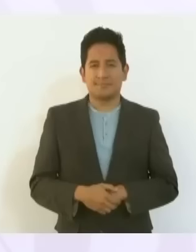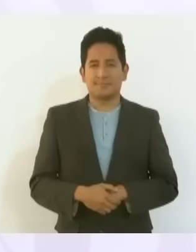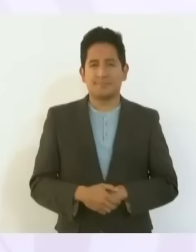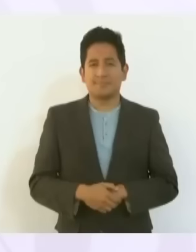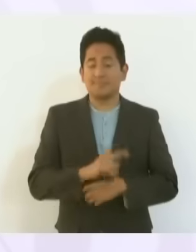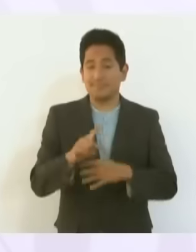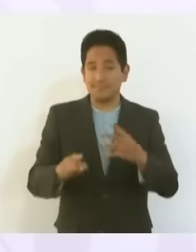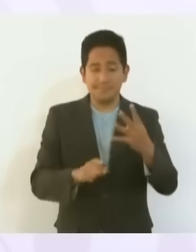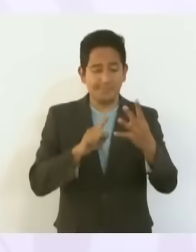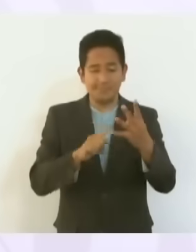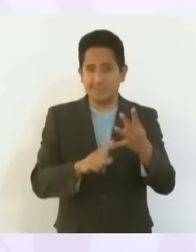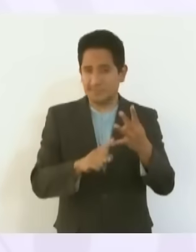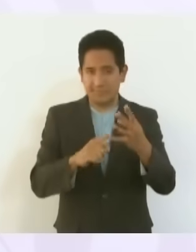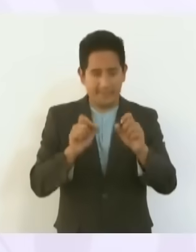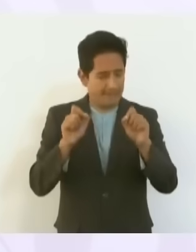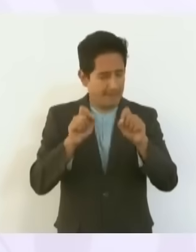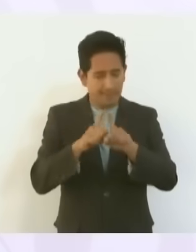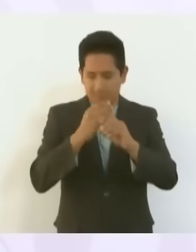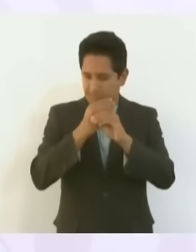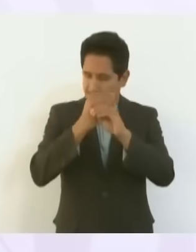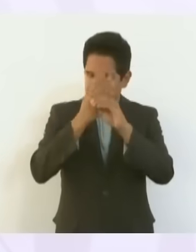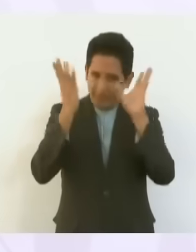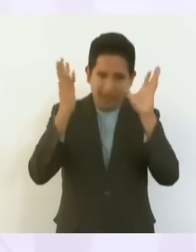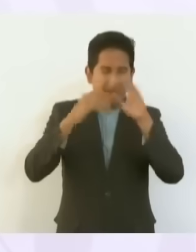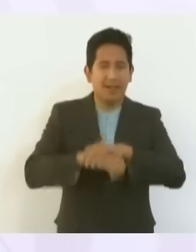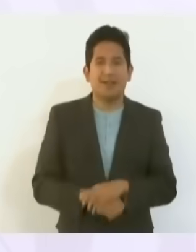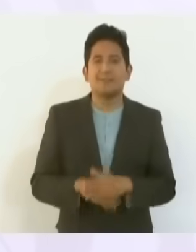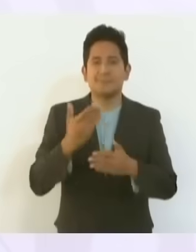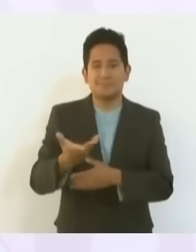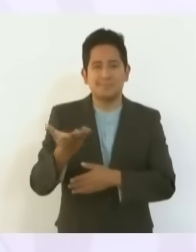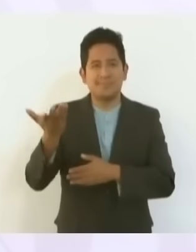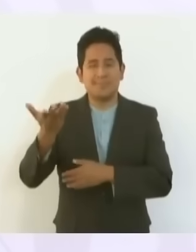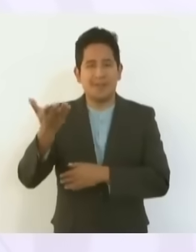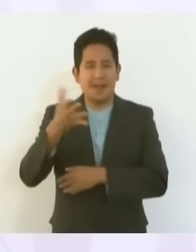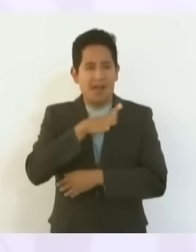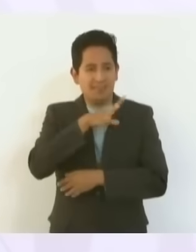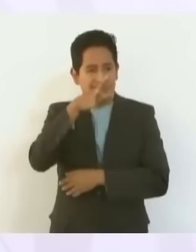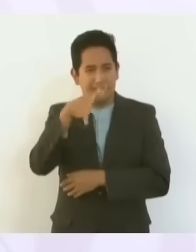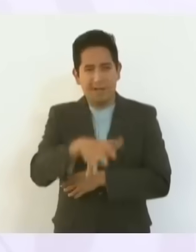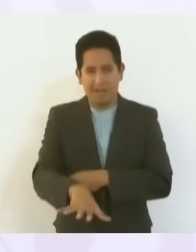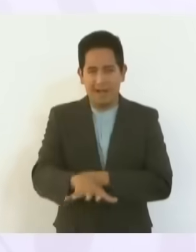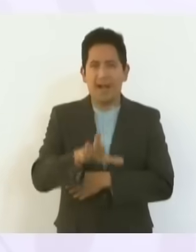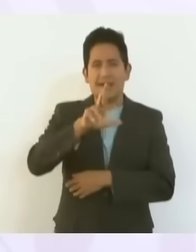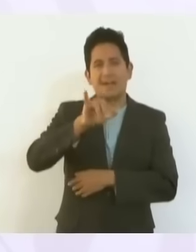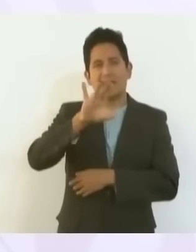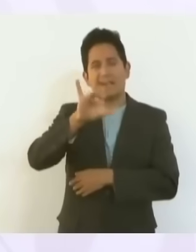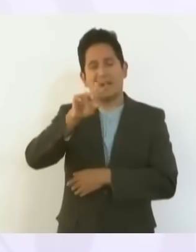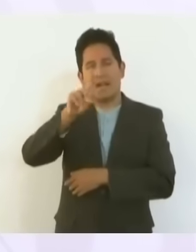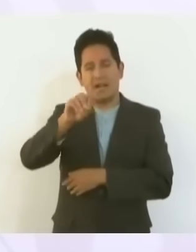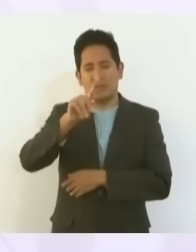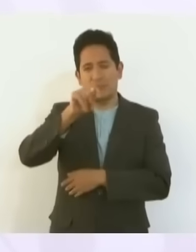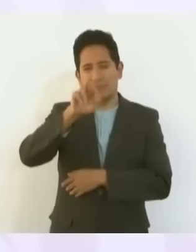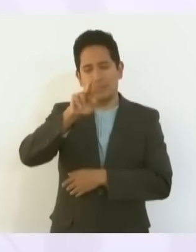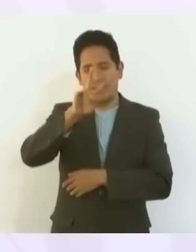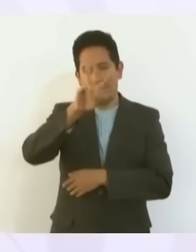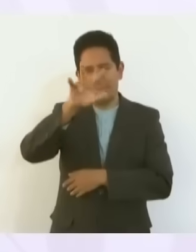por su por supuesto al general Ricardo Trevilla, secretario de la defensa nacional, al almirante